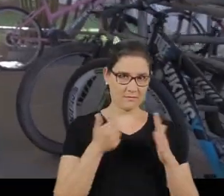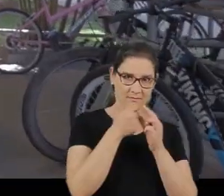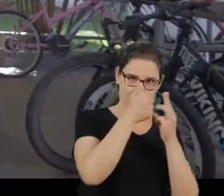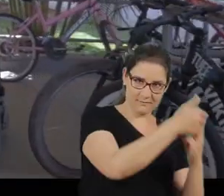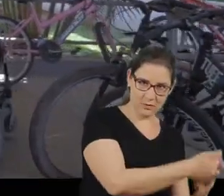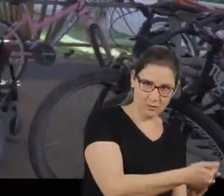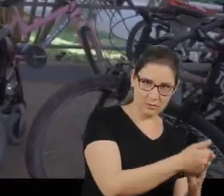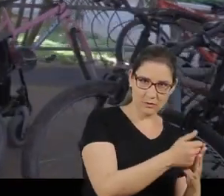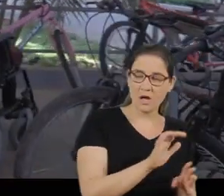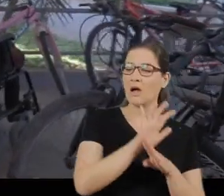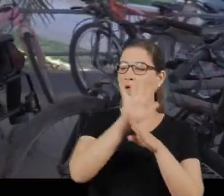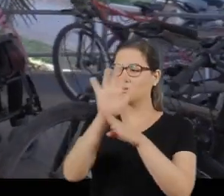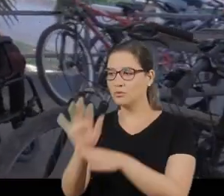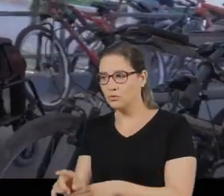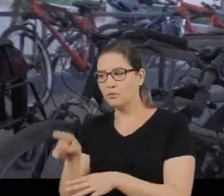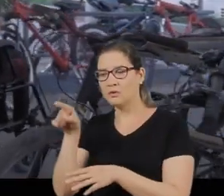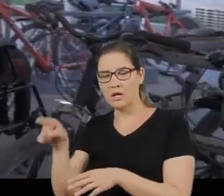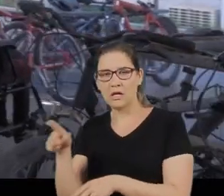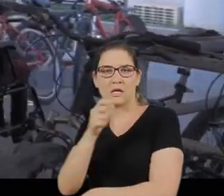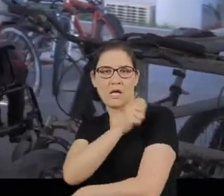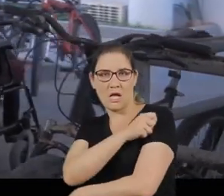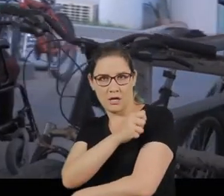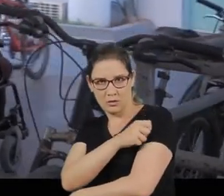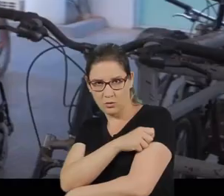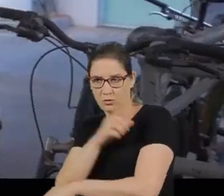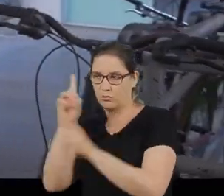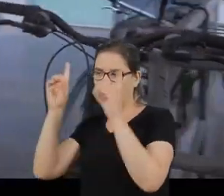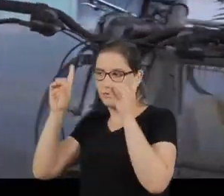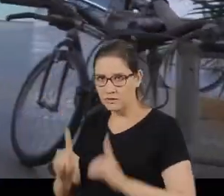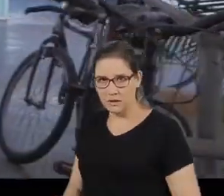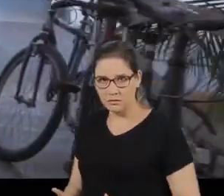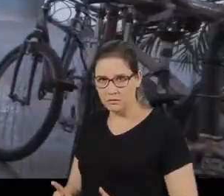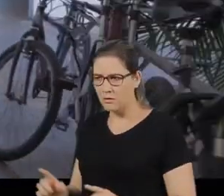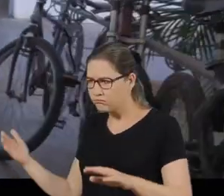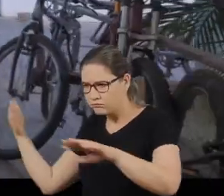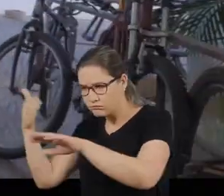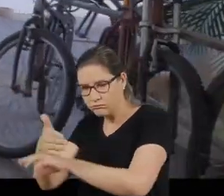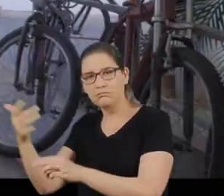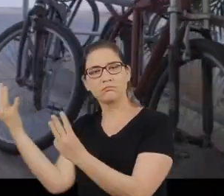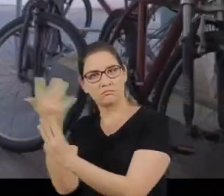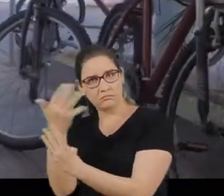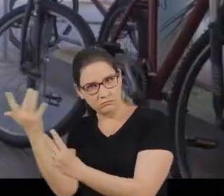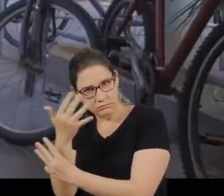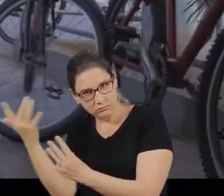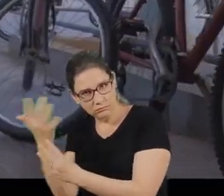O Núcleo de Acessibilidade acompanha todos os estudantes com alguma deficiência desde o seu ingresso